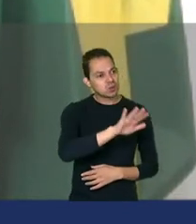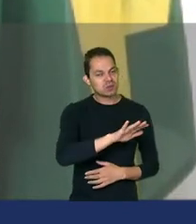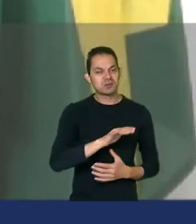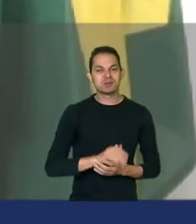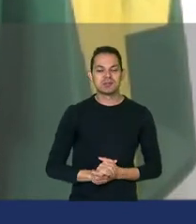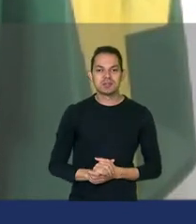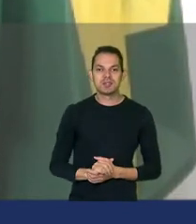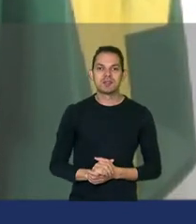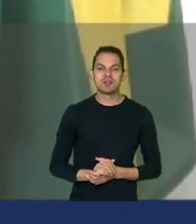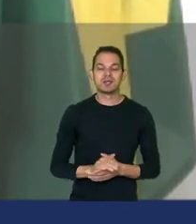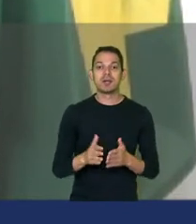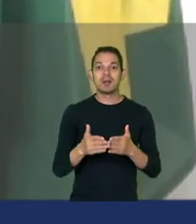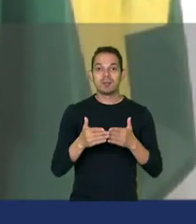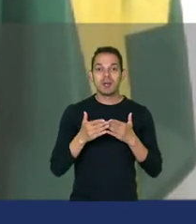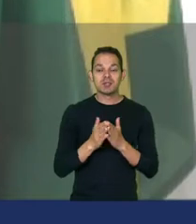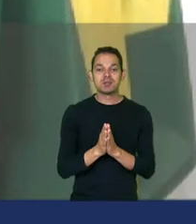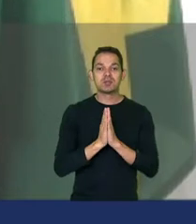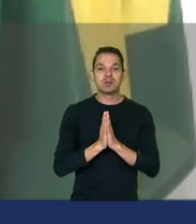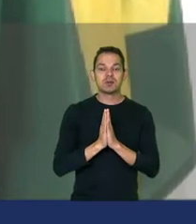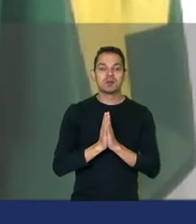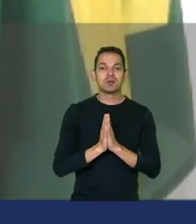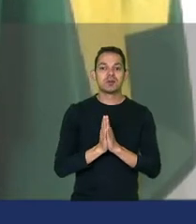BOM DIA COLEGAS E BOM DIA BRASIL. JÁ PEÇO DE ANTEMÃO